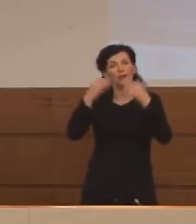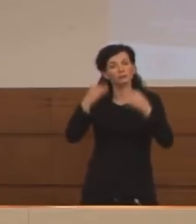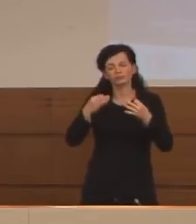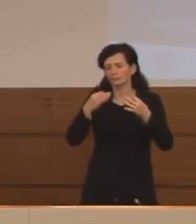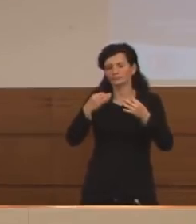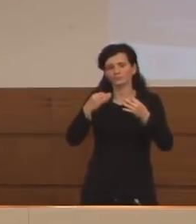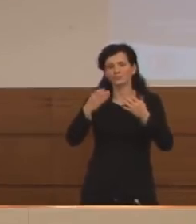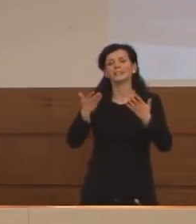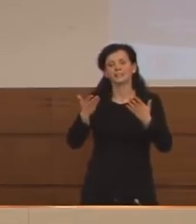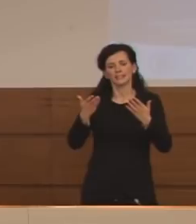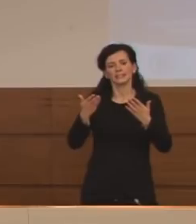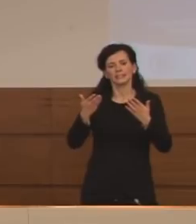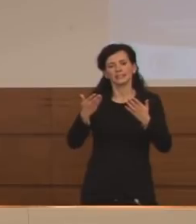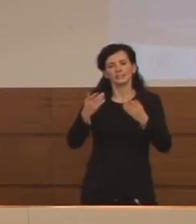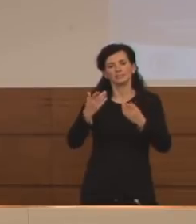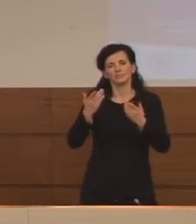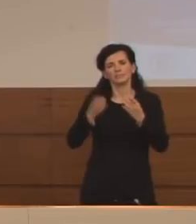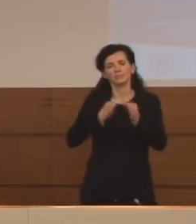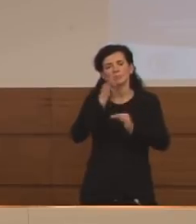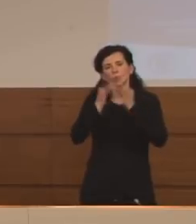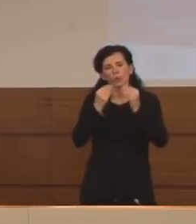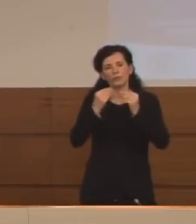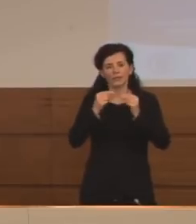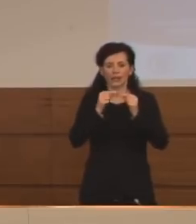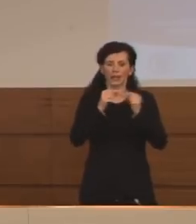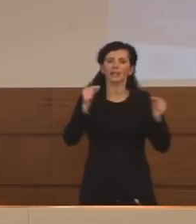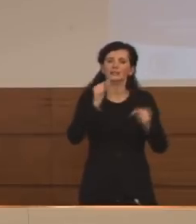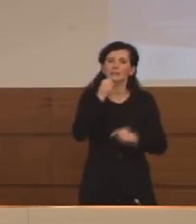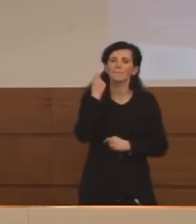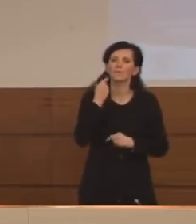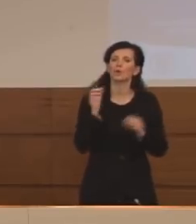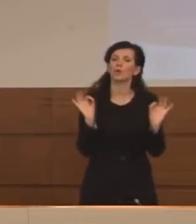quindi non viene eseguito il test.